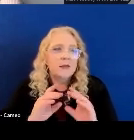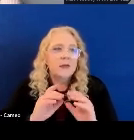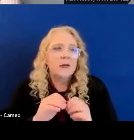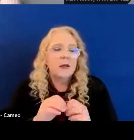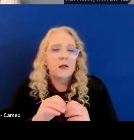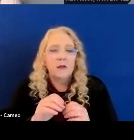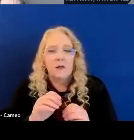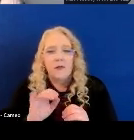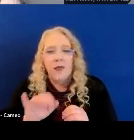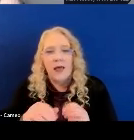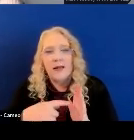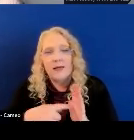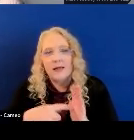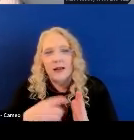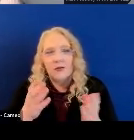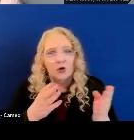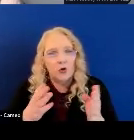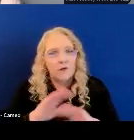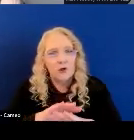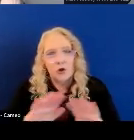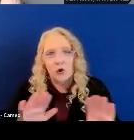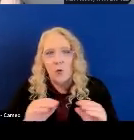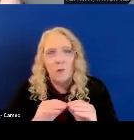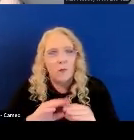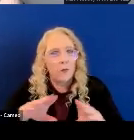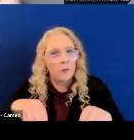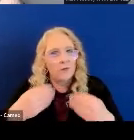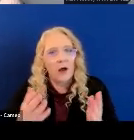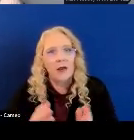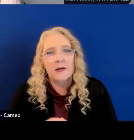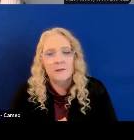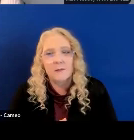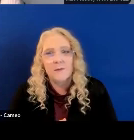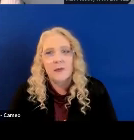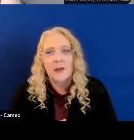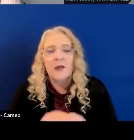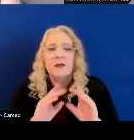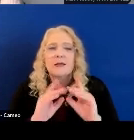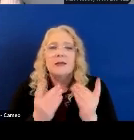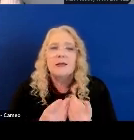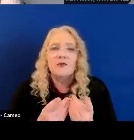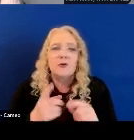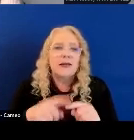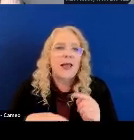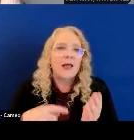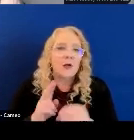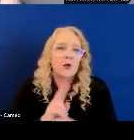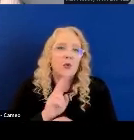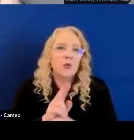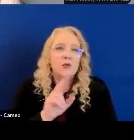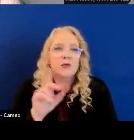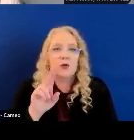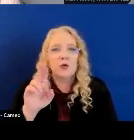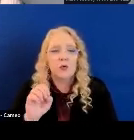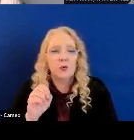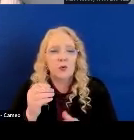usted puede ver en la parte superior del aviso previo que se indica que ya no se brindaran los servicios